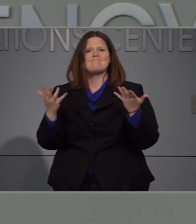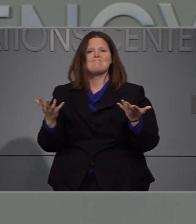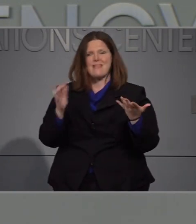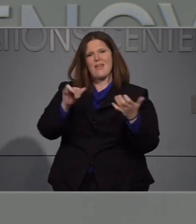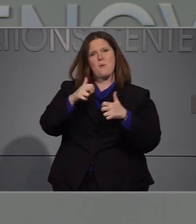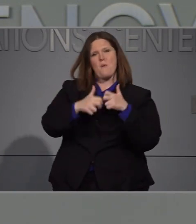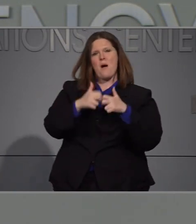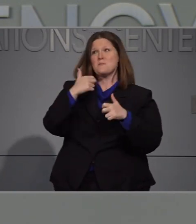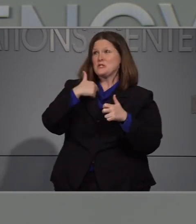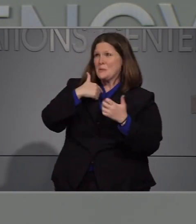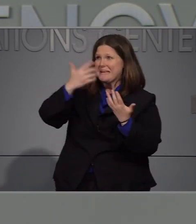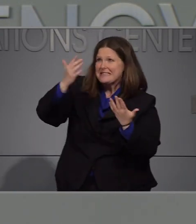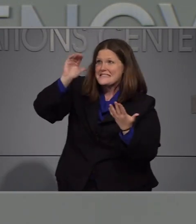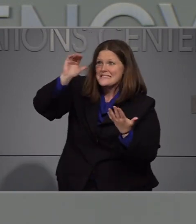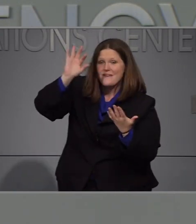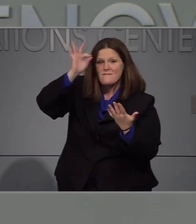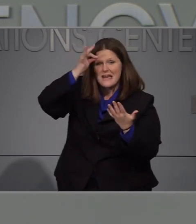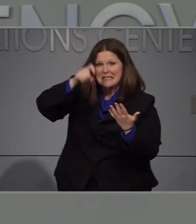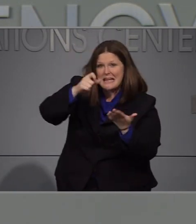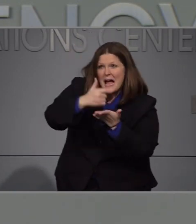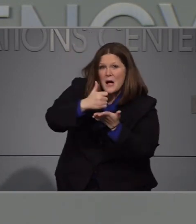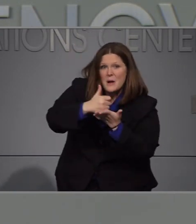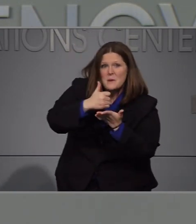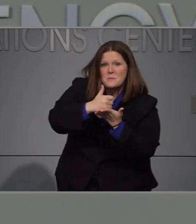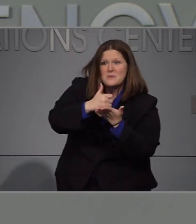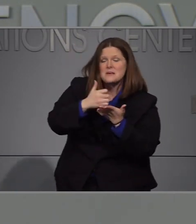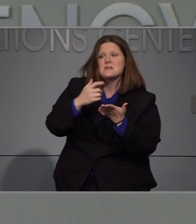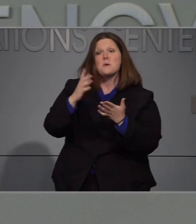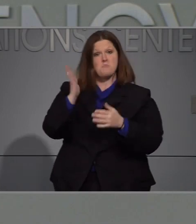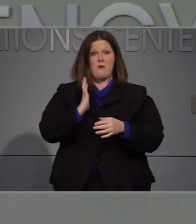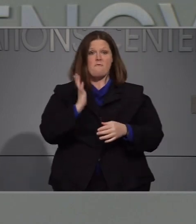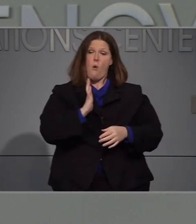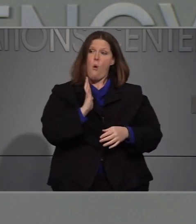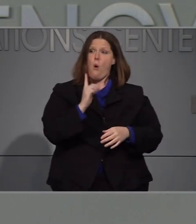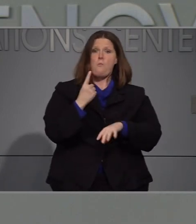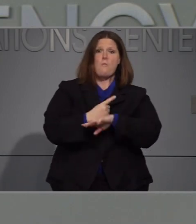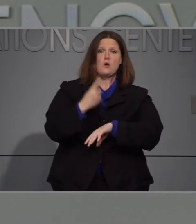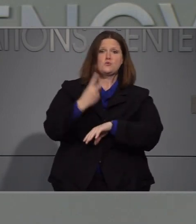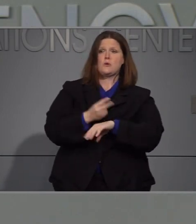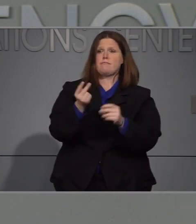obtenga los resultados de regreso antes veíamos que no se cree estaban los resultados en